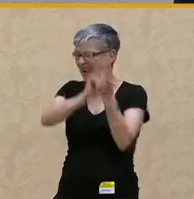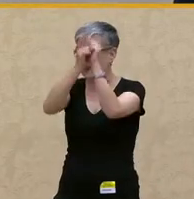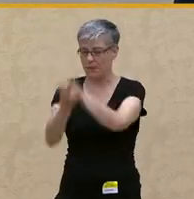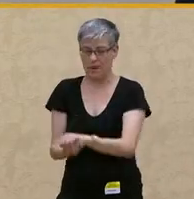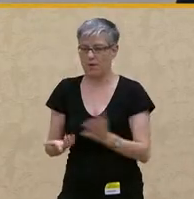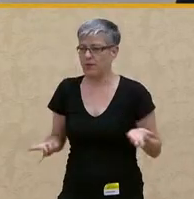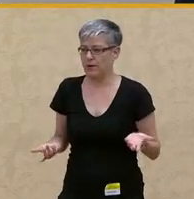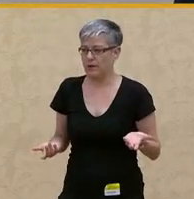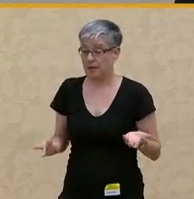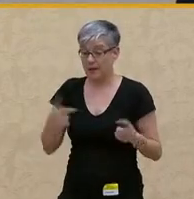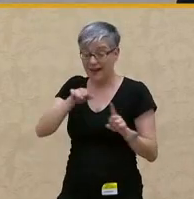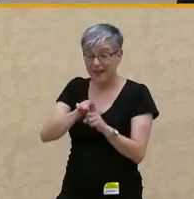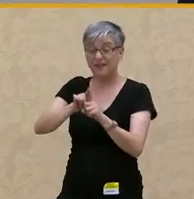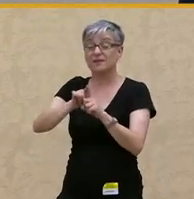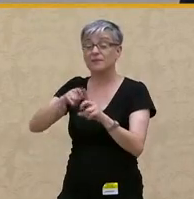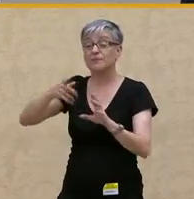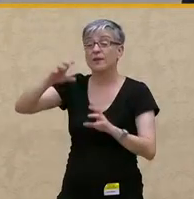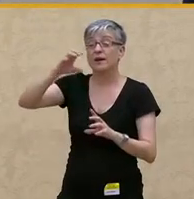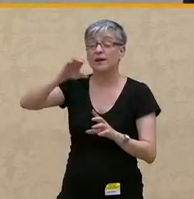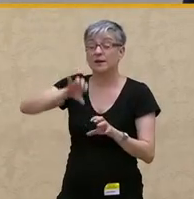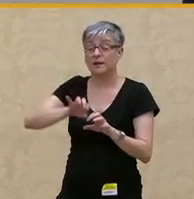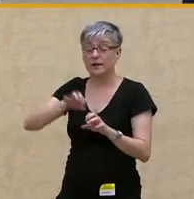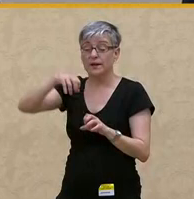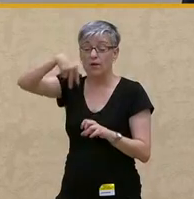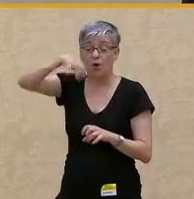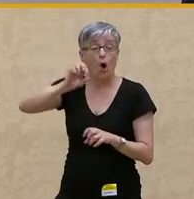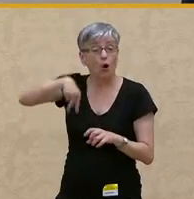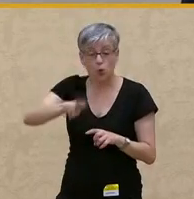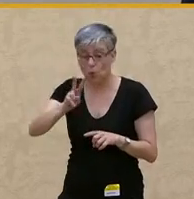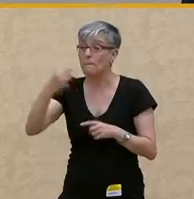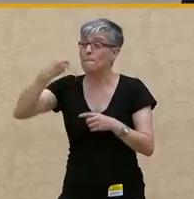de Naciones Unidas de los derechos para las personas con discapacidad y eso es viable, como